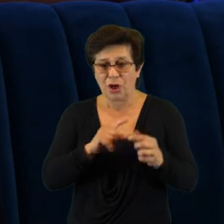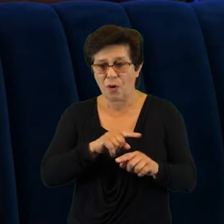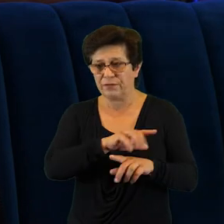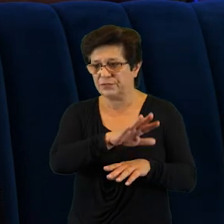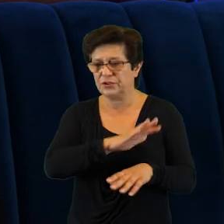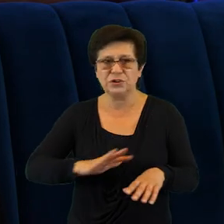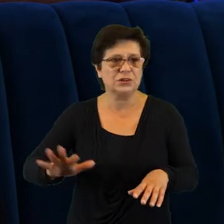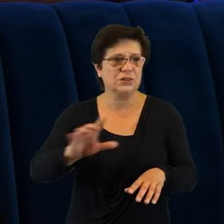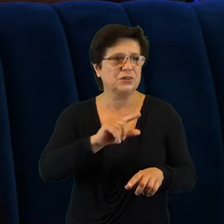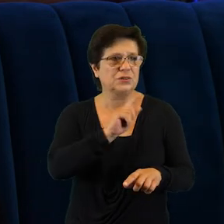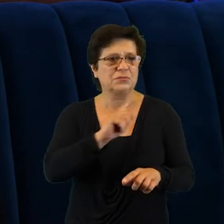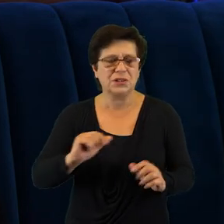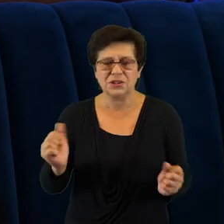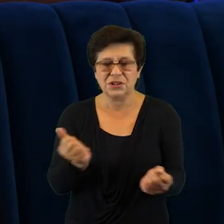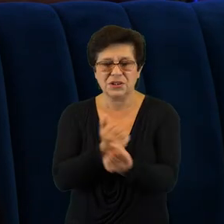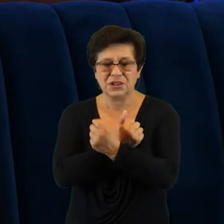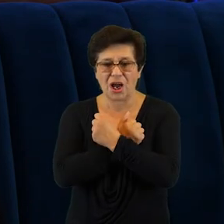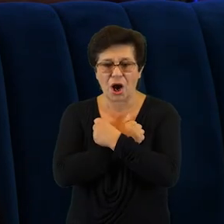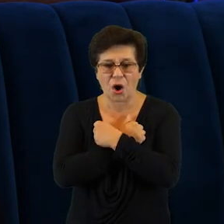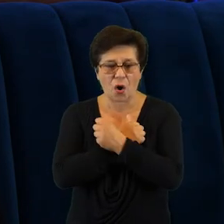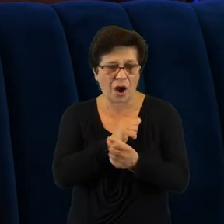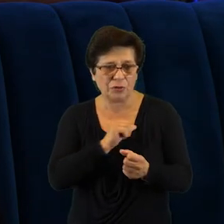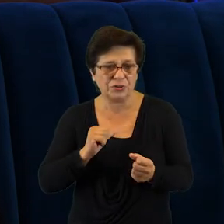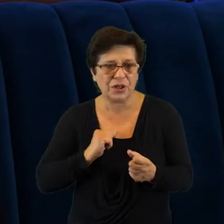Nie każdy się w niej zakochał tak jak Słonimski, szalenie.